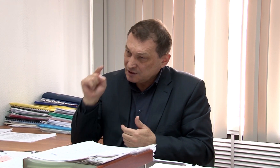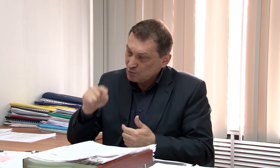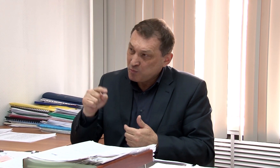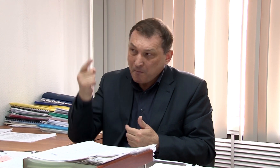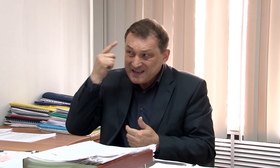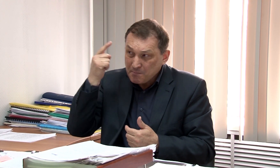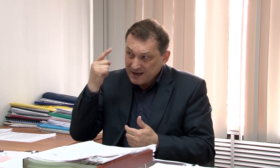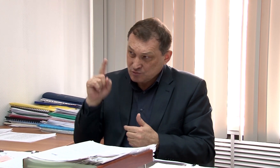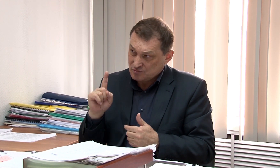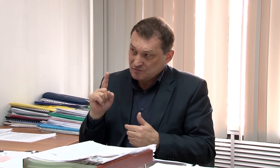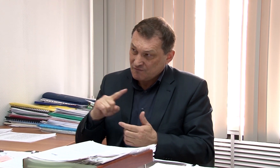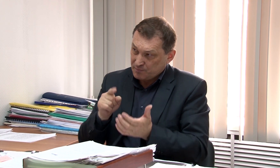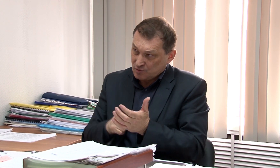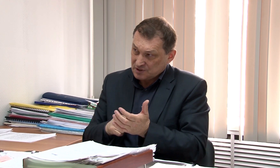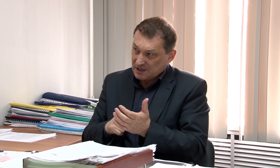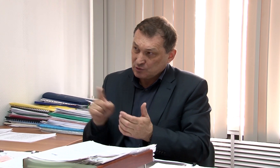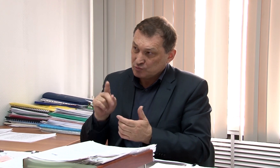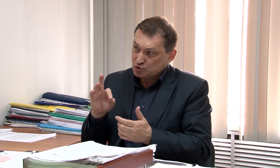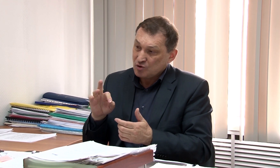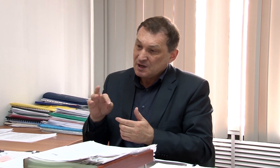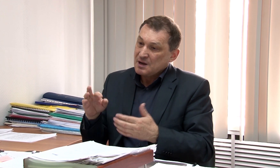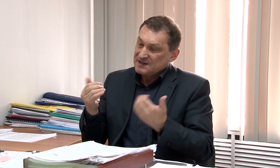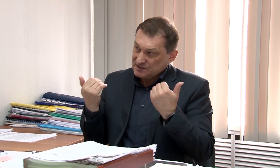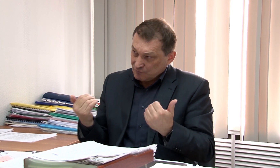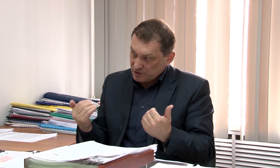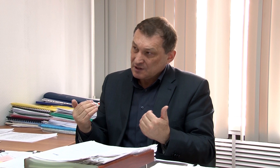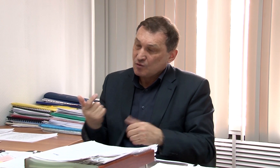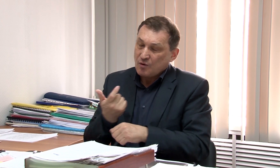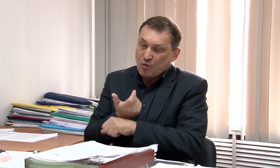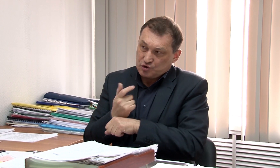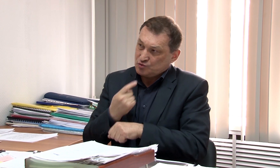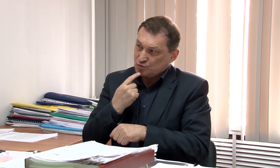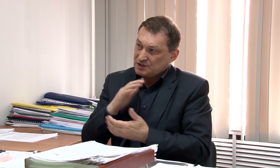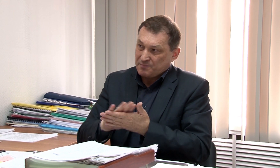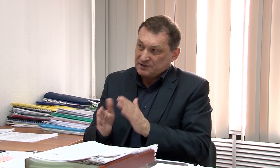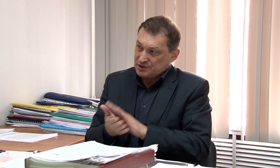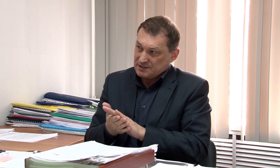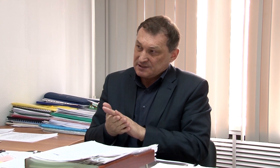к пониманию в вопросе о том, что у нас сегодня очень трудное положение.